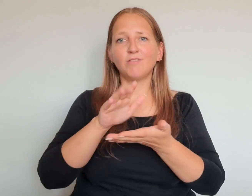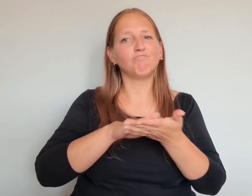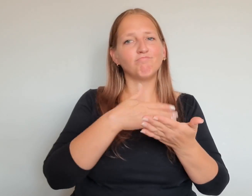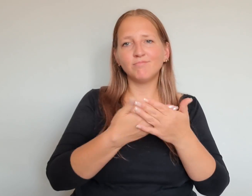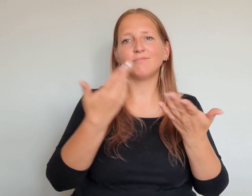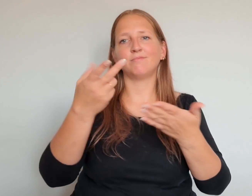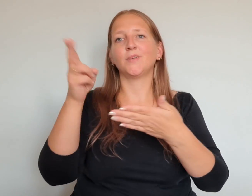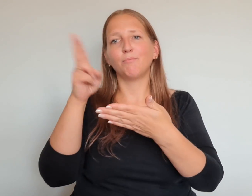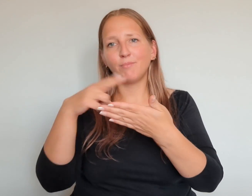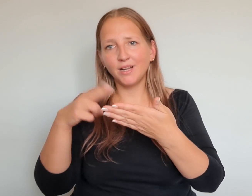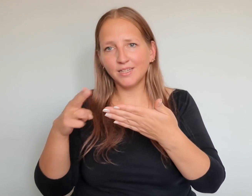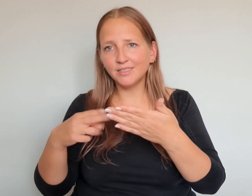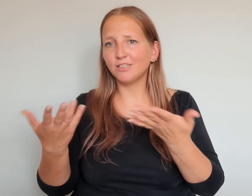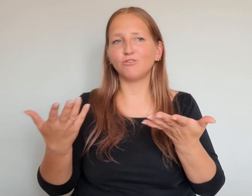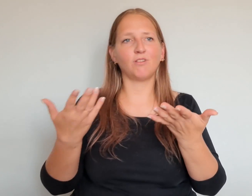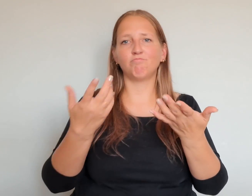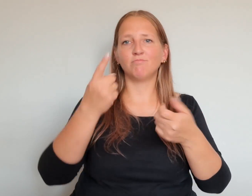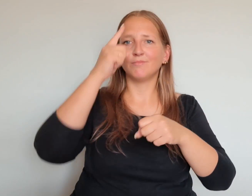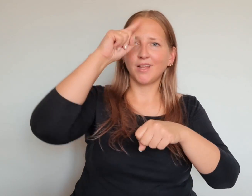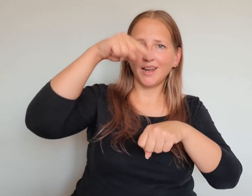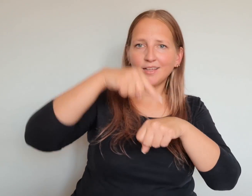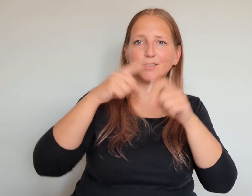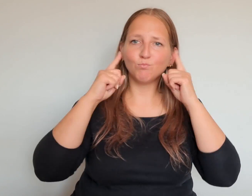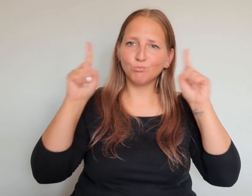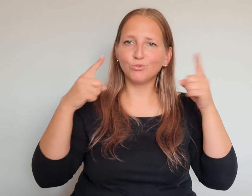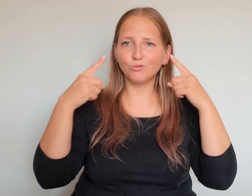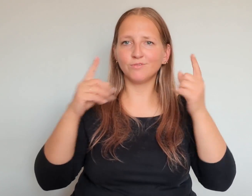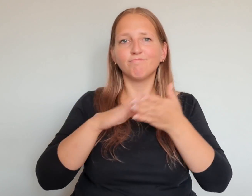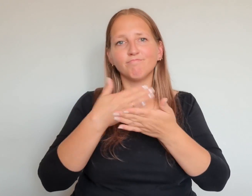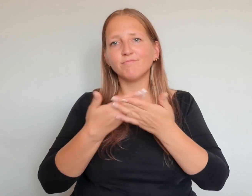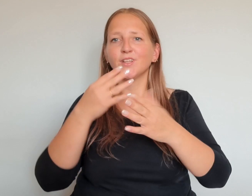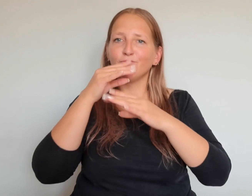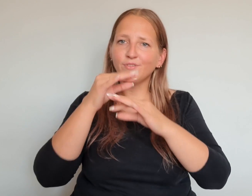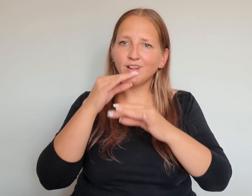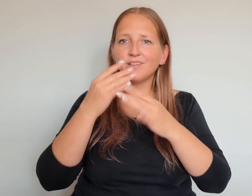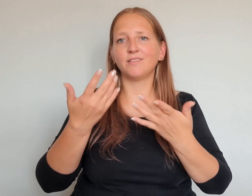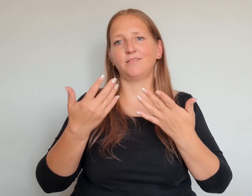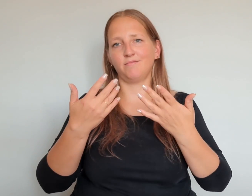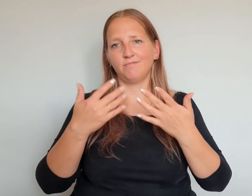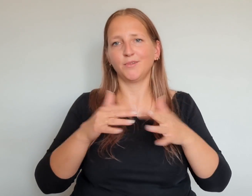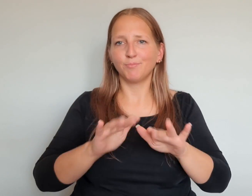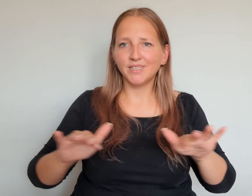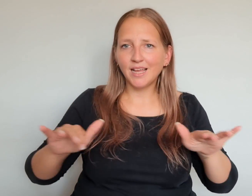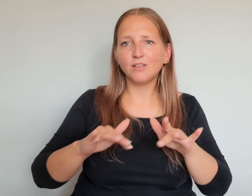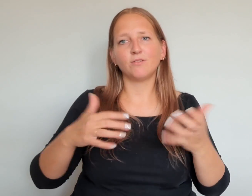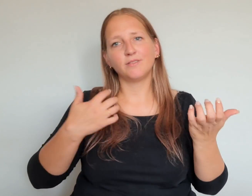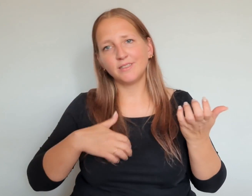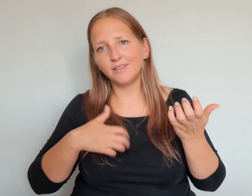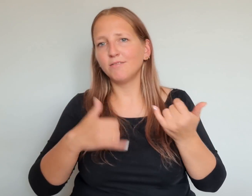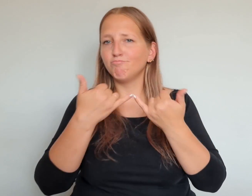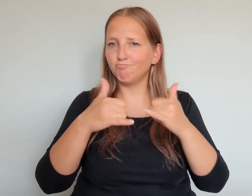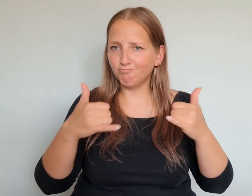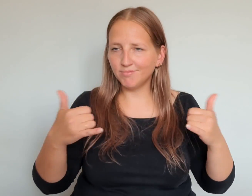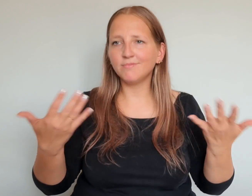plastycznych, lekcjach gry na instrumentach,